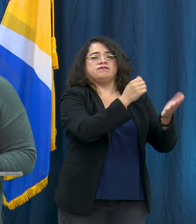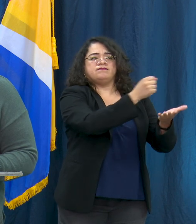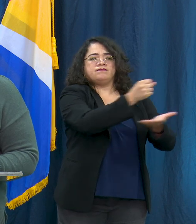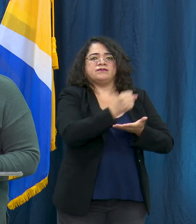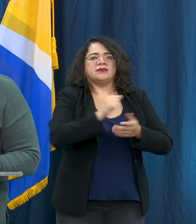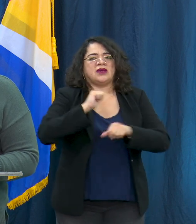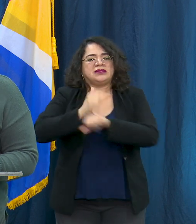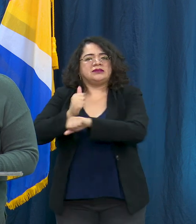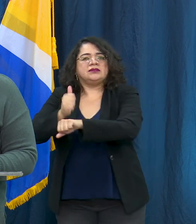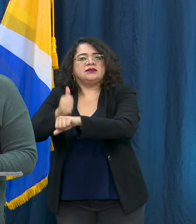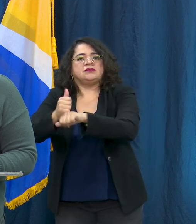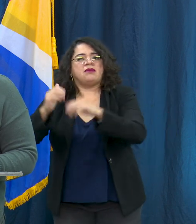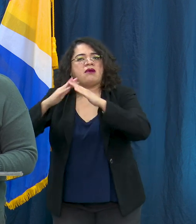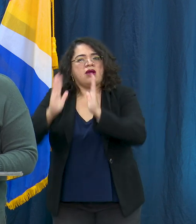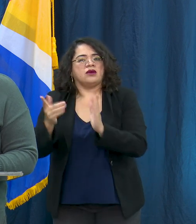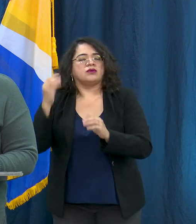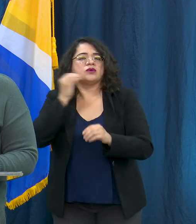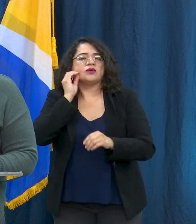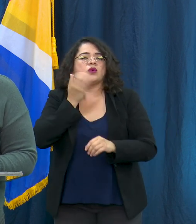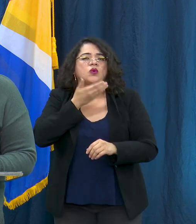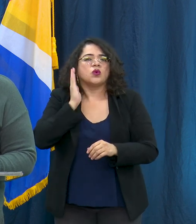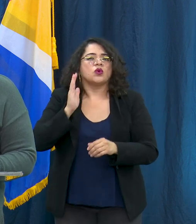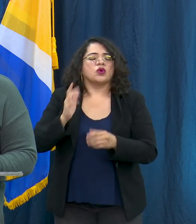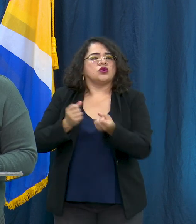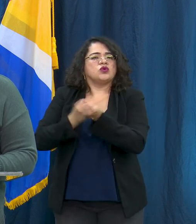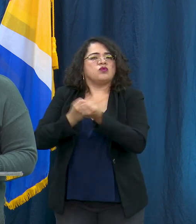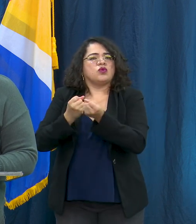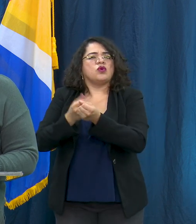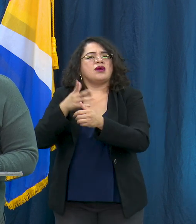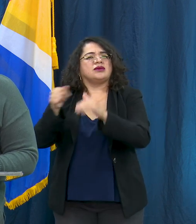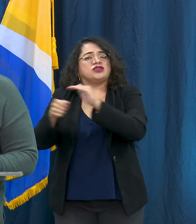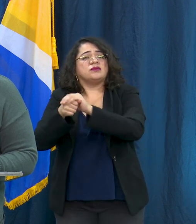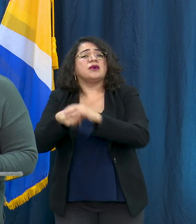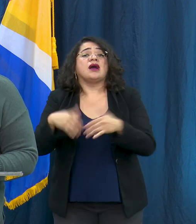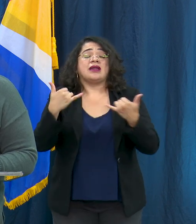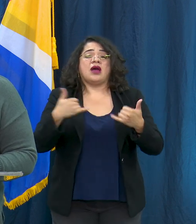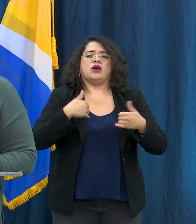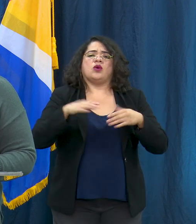está disponible para los negocios es a fez una de las era mientras que nos